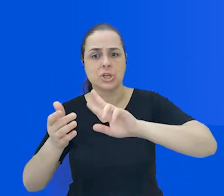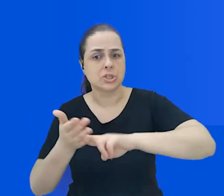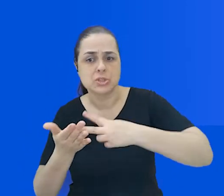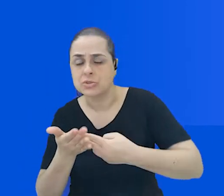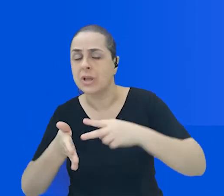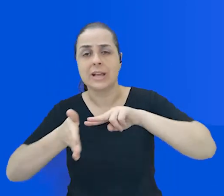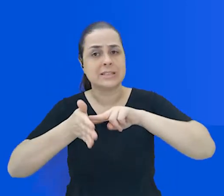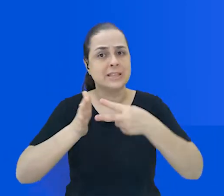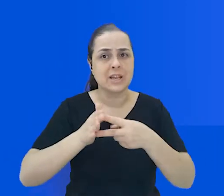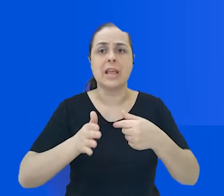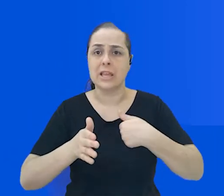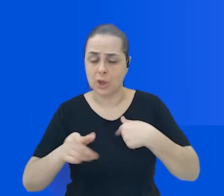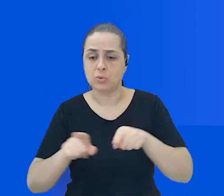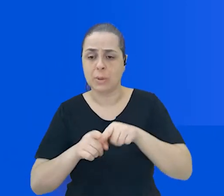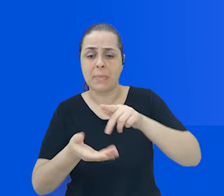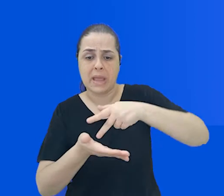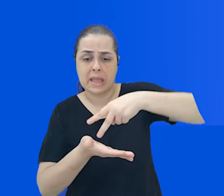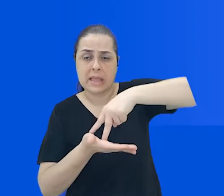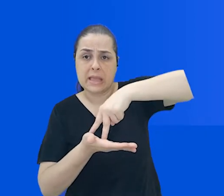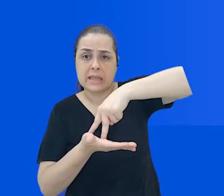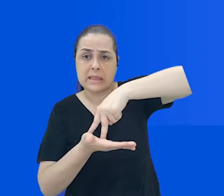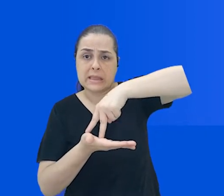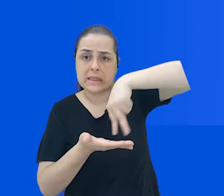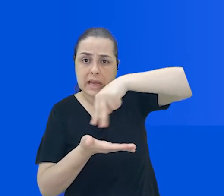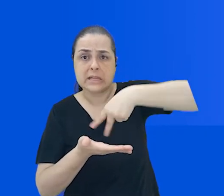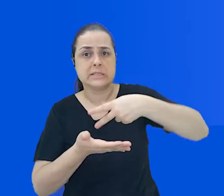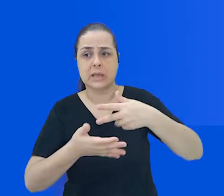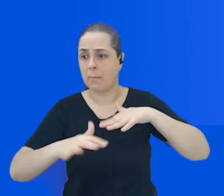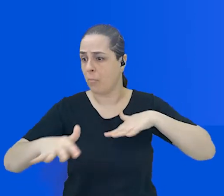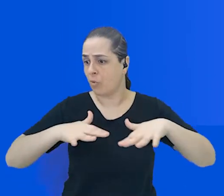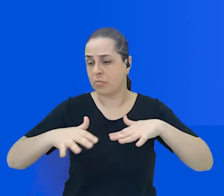do corpo, da dança, do movimento e etc. Só nas três aqui,